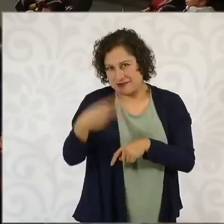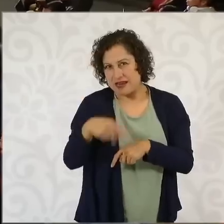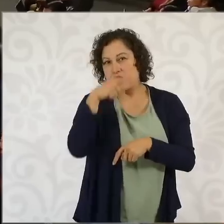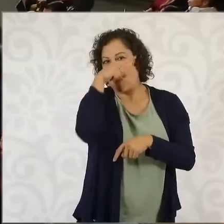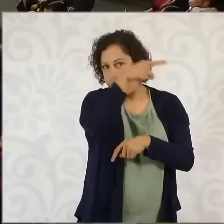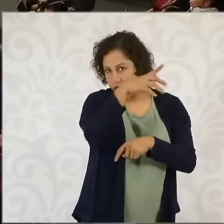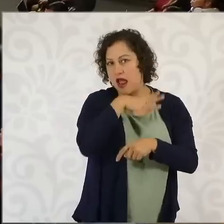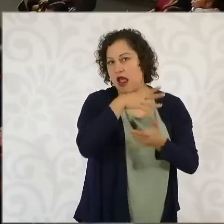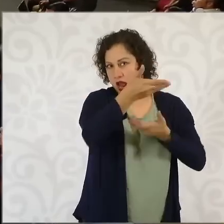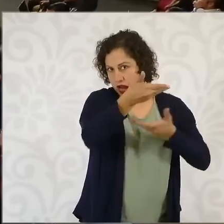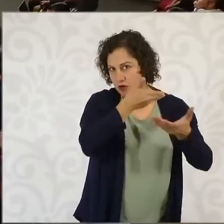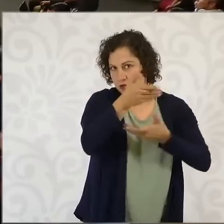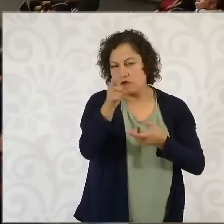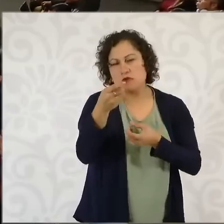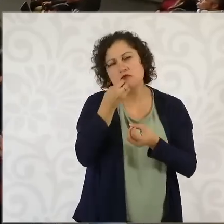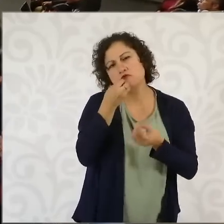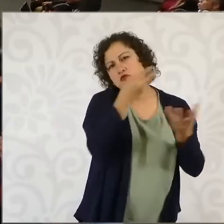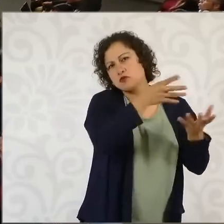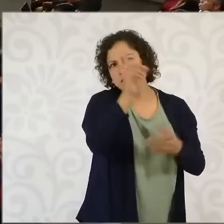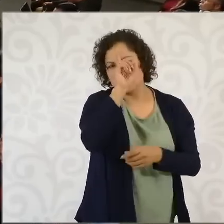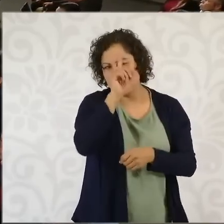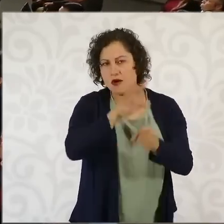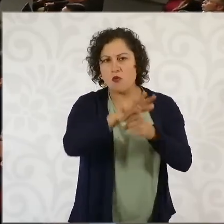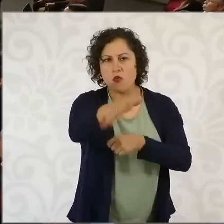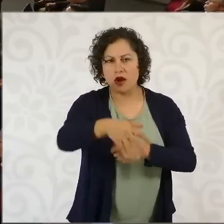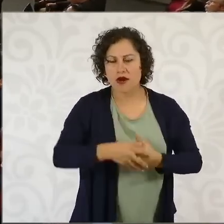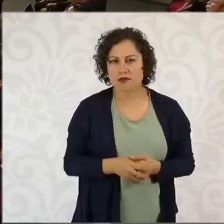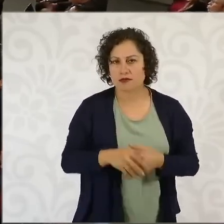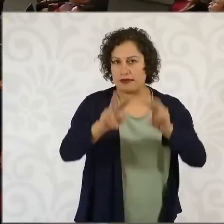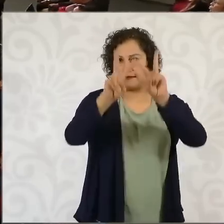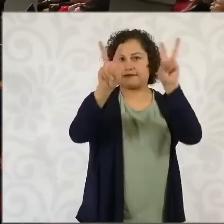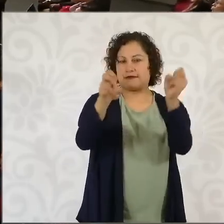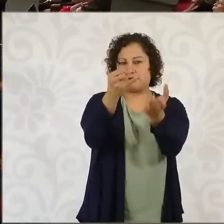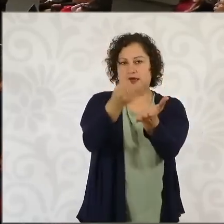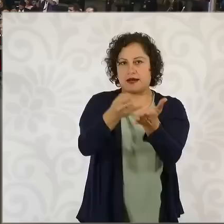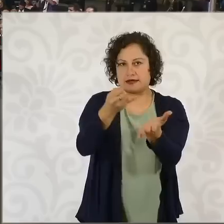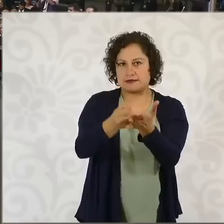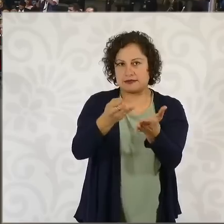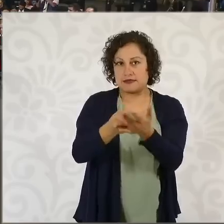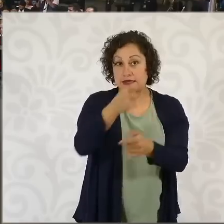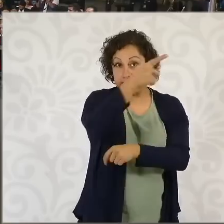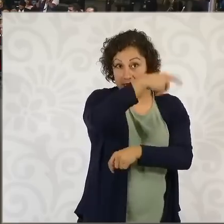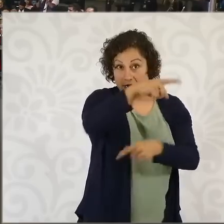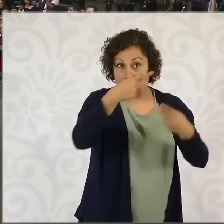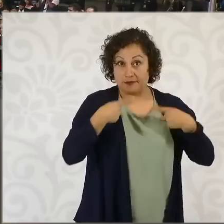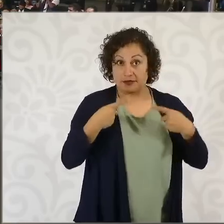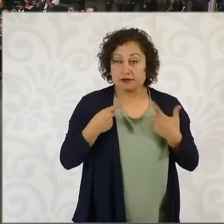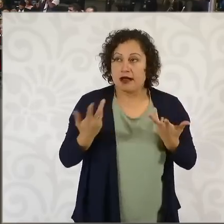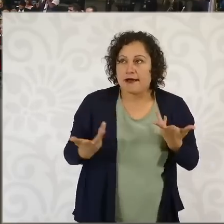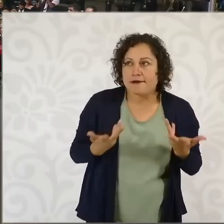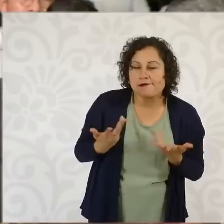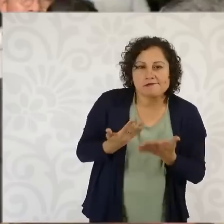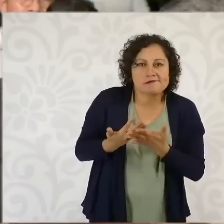lado de la frontera en el tema de aranceles están esperando saber qué hacer qué qué bueno